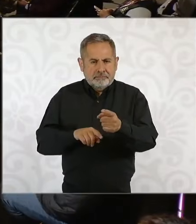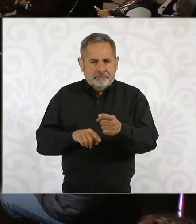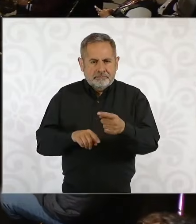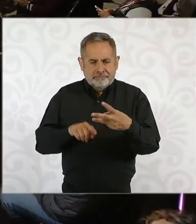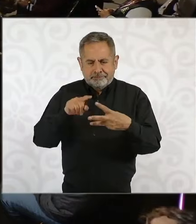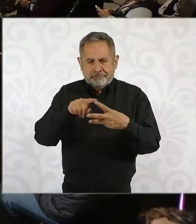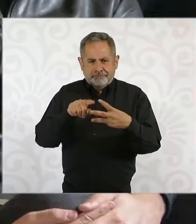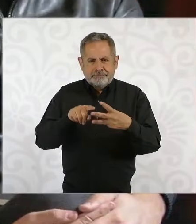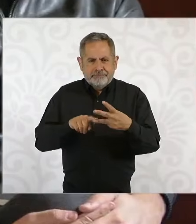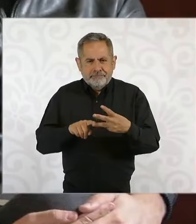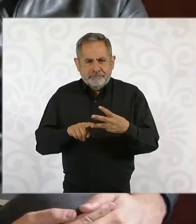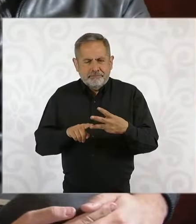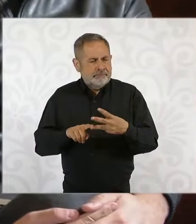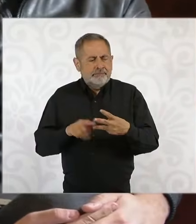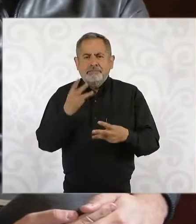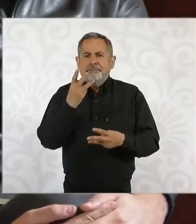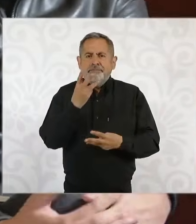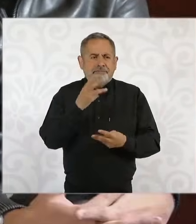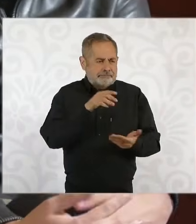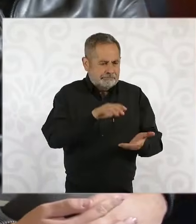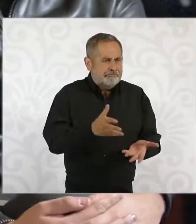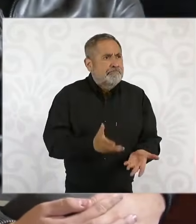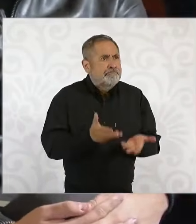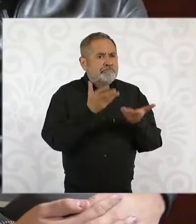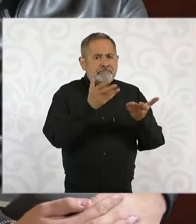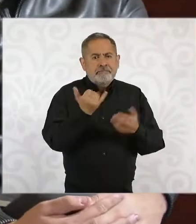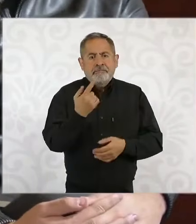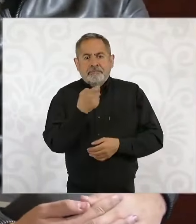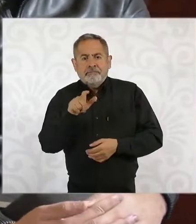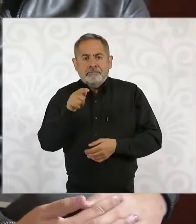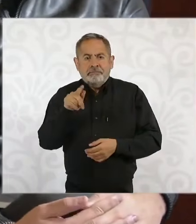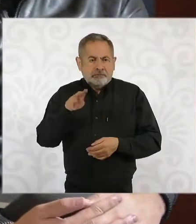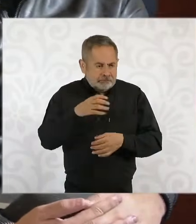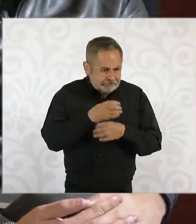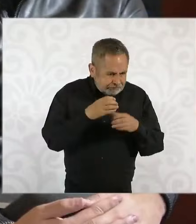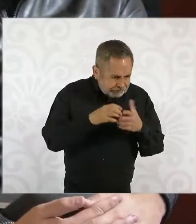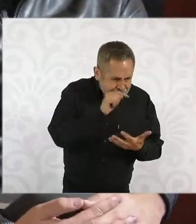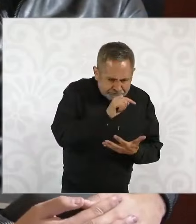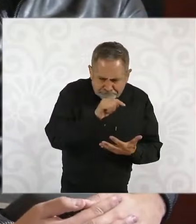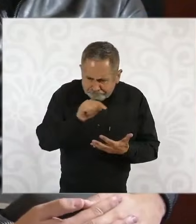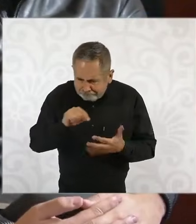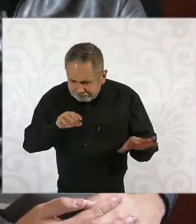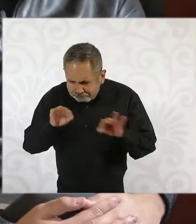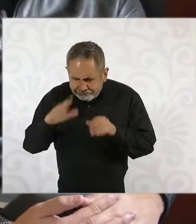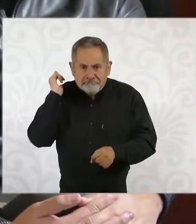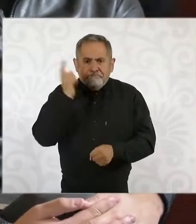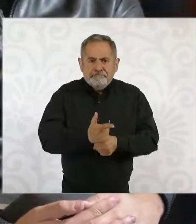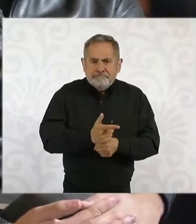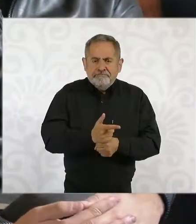y las 179 piezas prehispánicas que se encontraron en esta cueva. Mi pregunta sería si este hallazgo